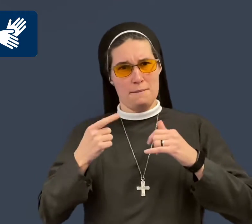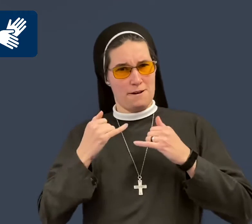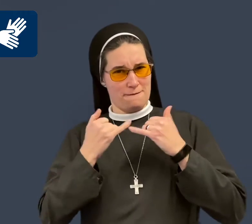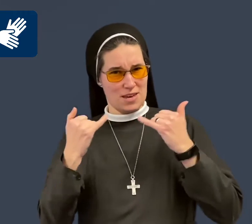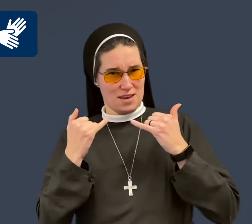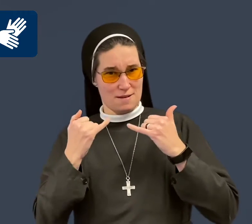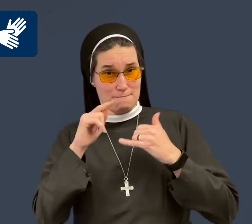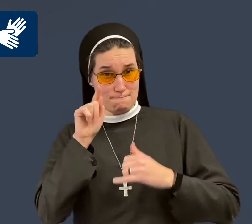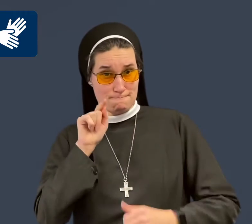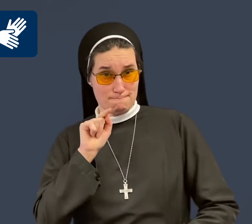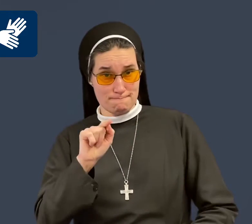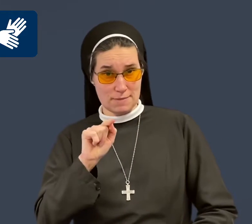Fastenzeit ist die Chance nach innen zu schauen: